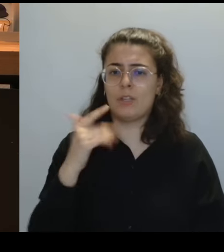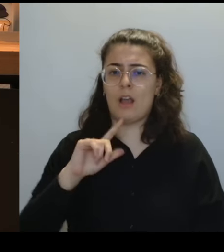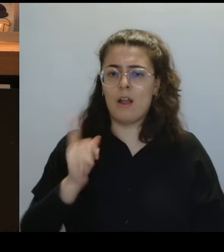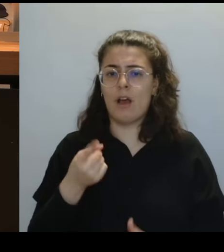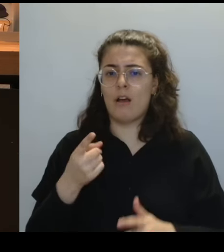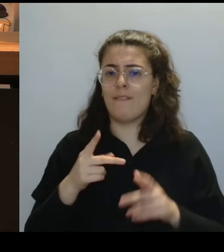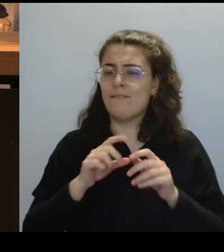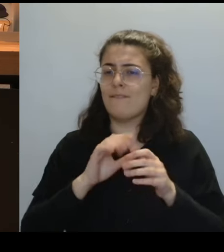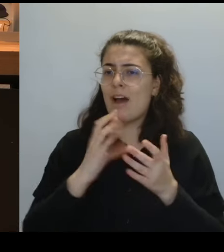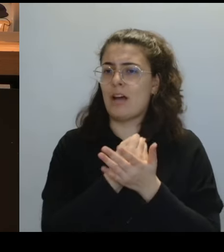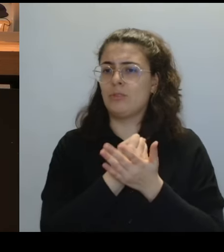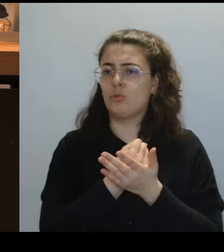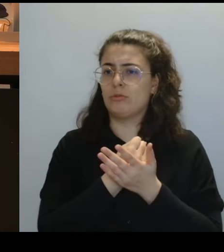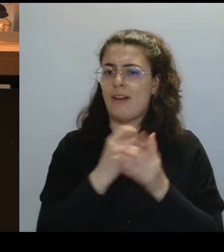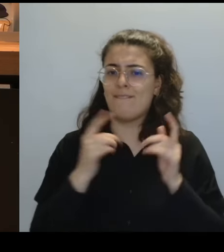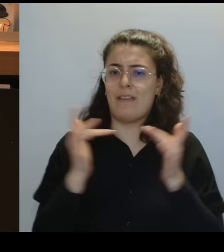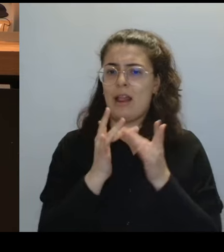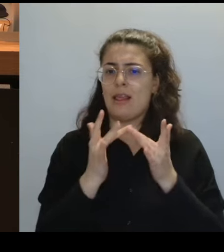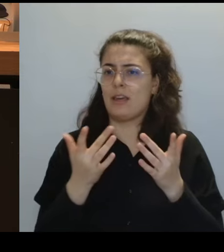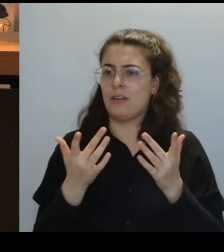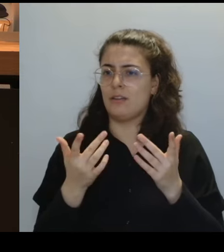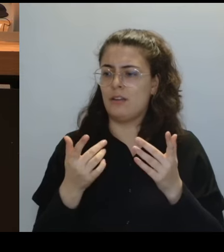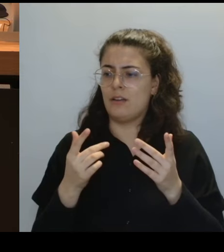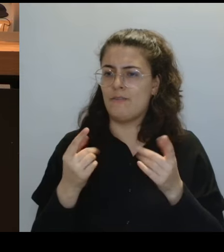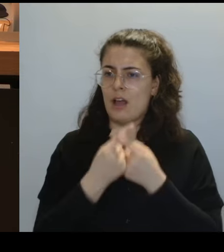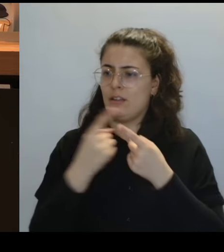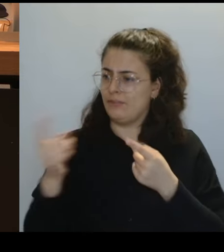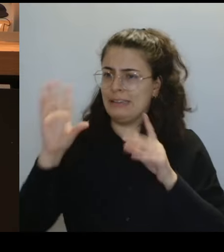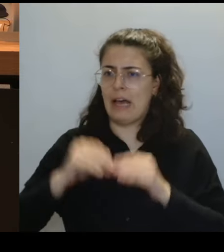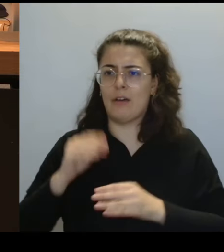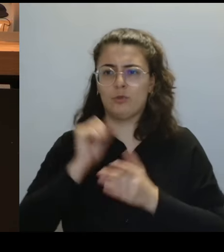gar nicht darum, Menschen zu schützen, weder in Israel noch die